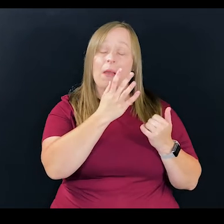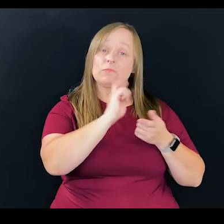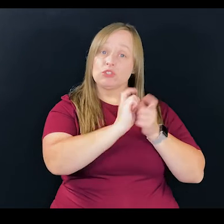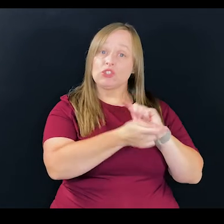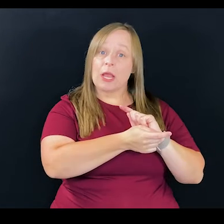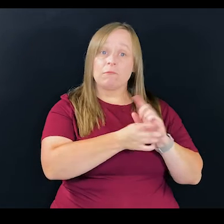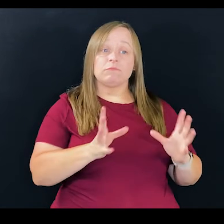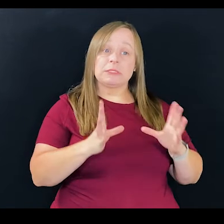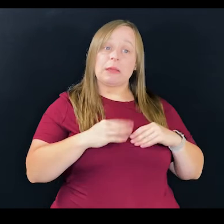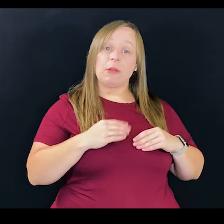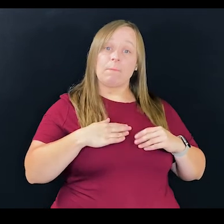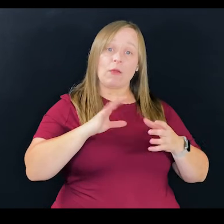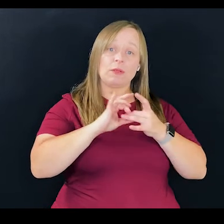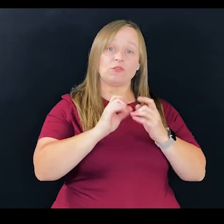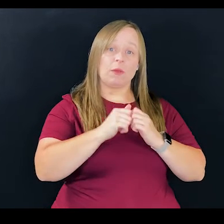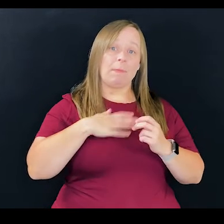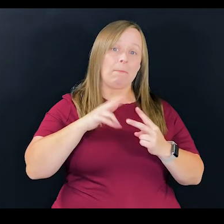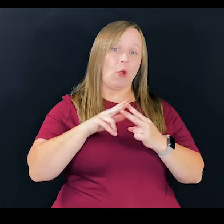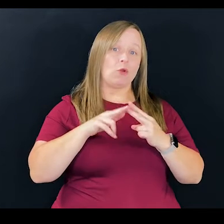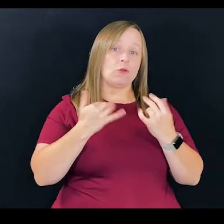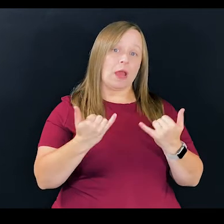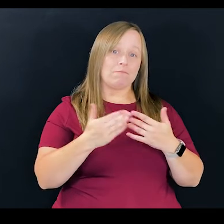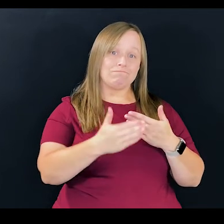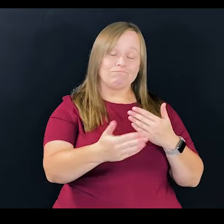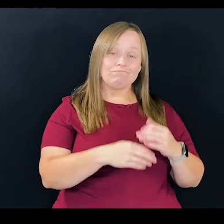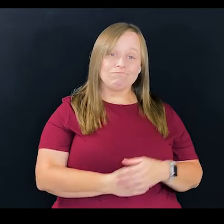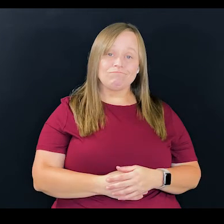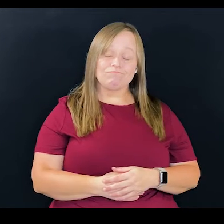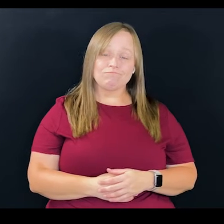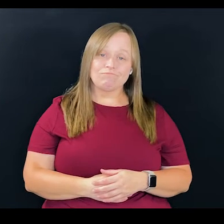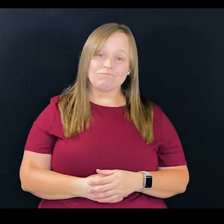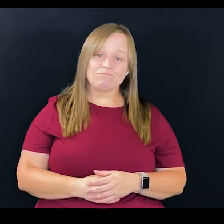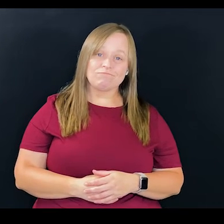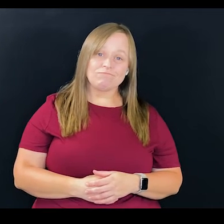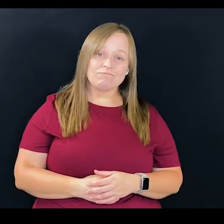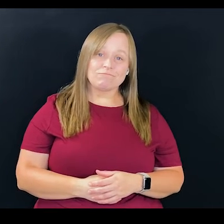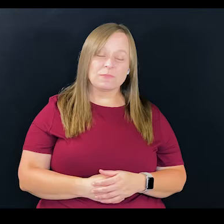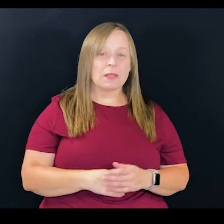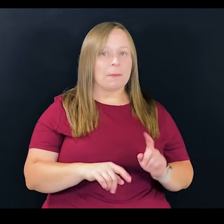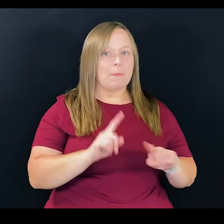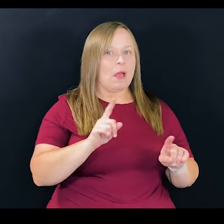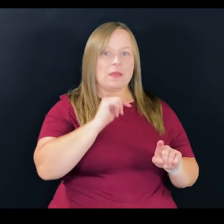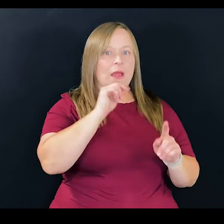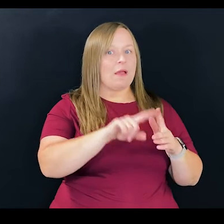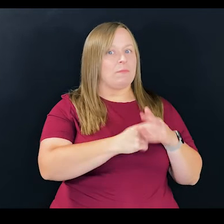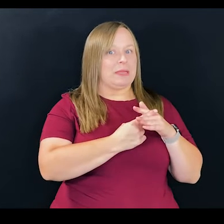y ahora mi mamá ha cambiado a aceptar mi relación con mi pareja.